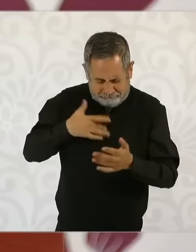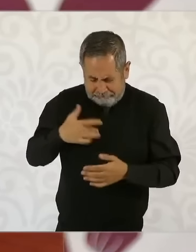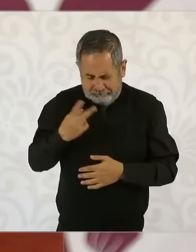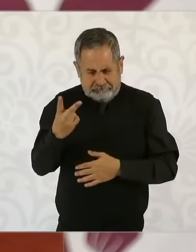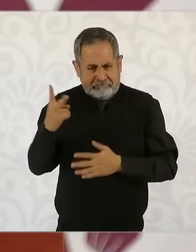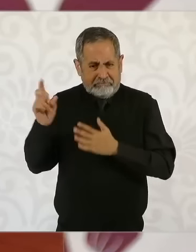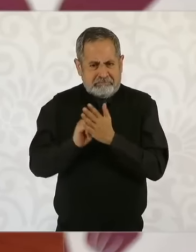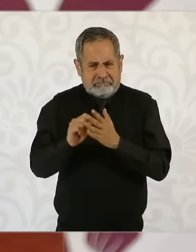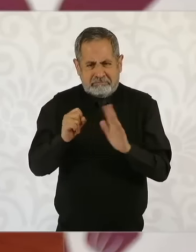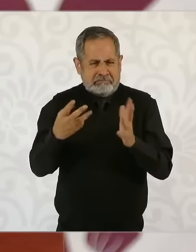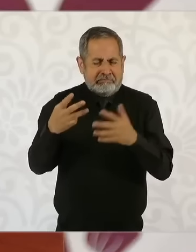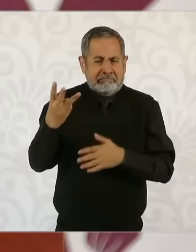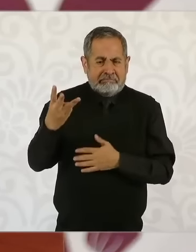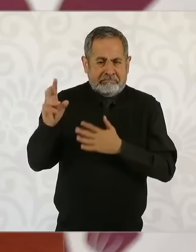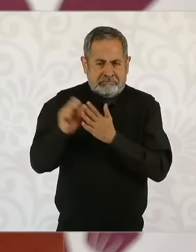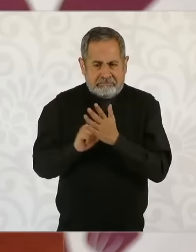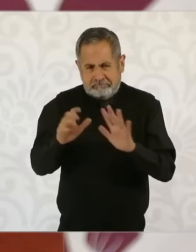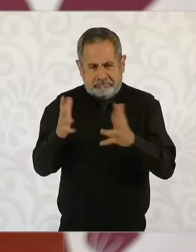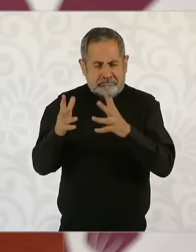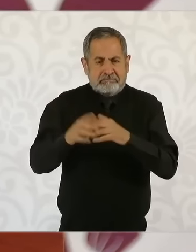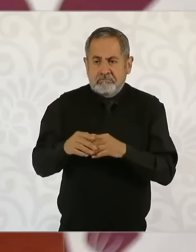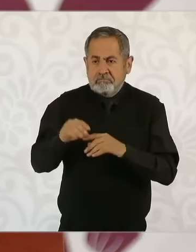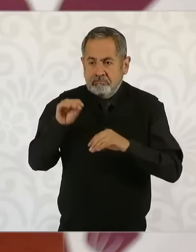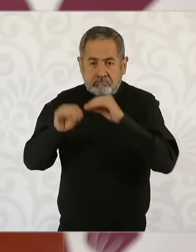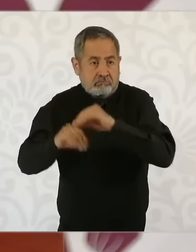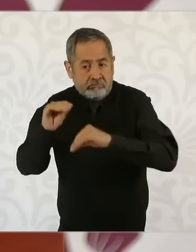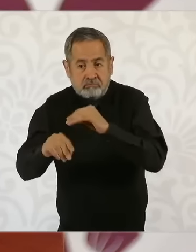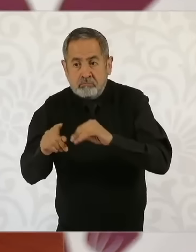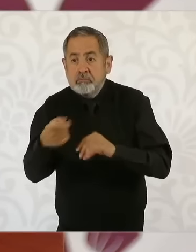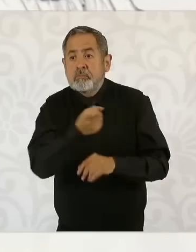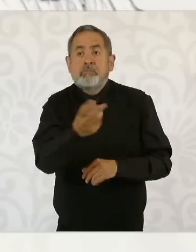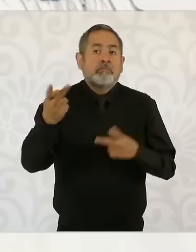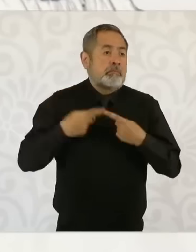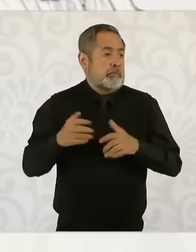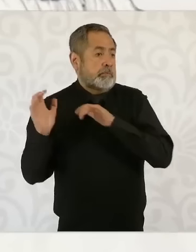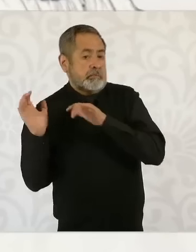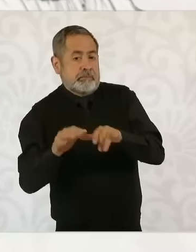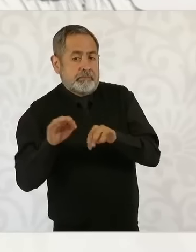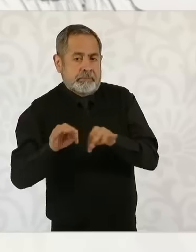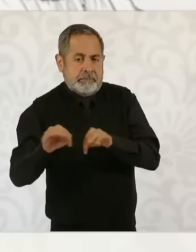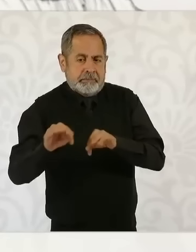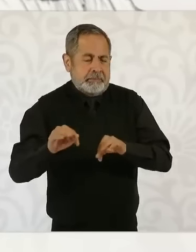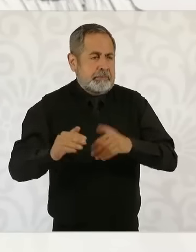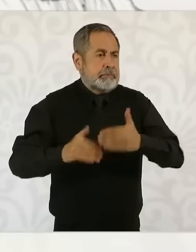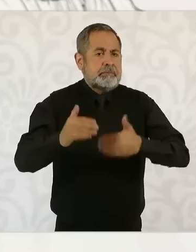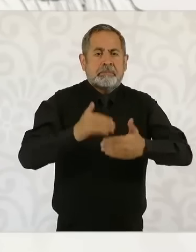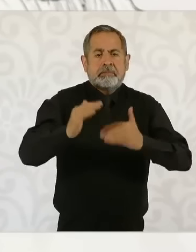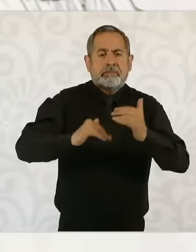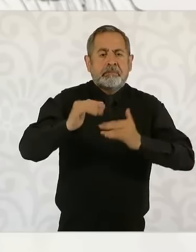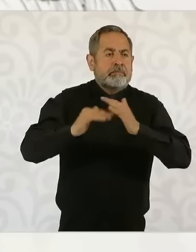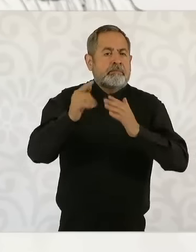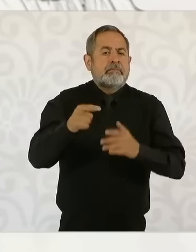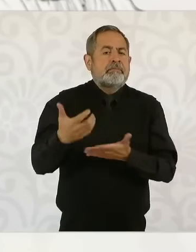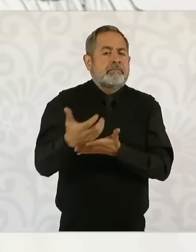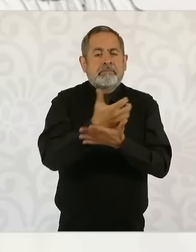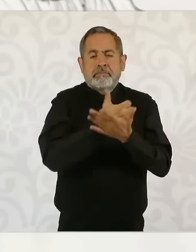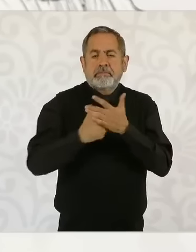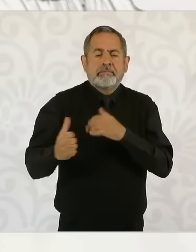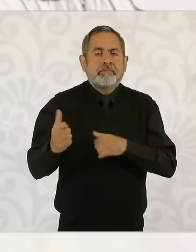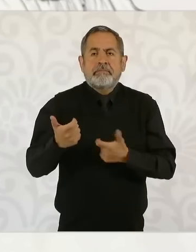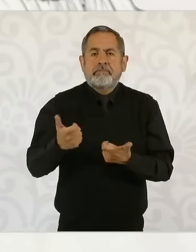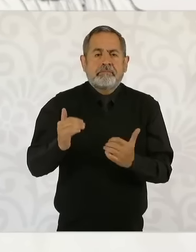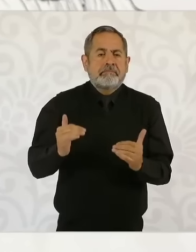o menos 3 meses quizá esté ya todas las unidades habitacionales que estamos construyendo ya en su